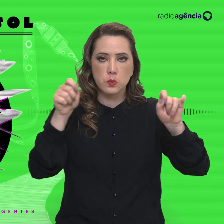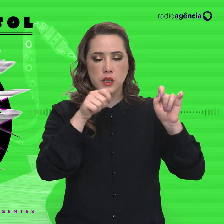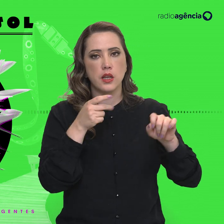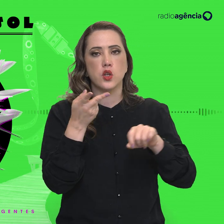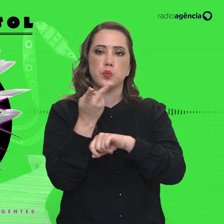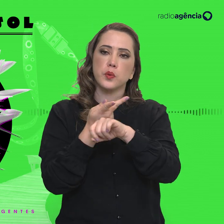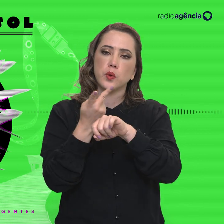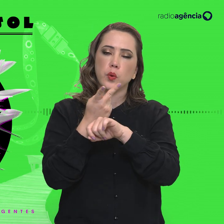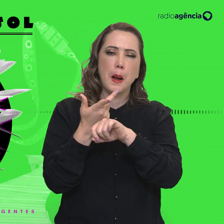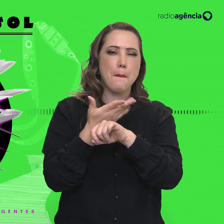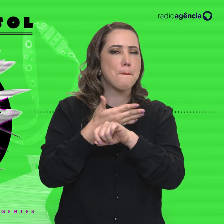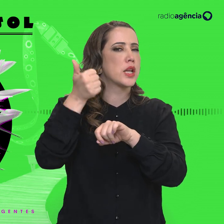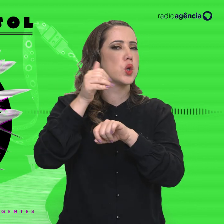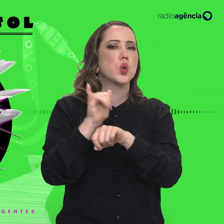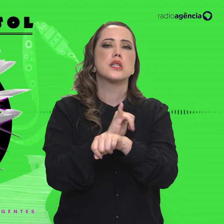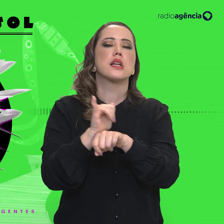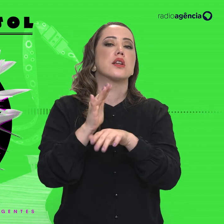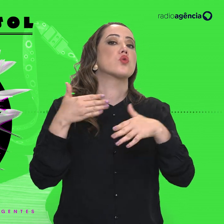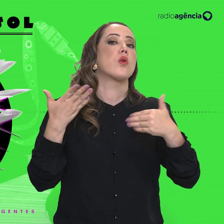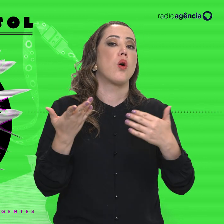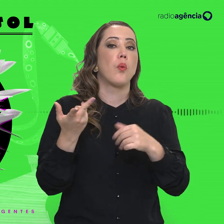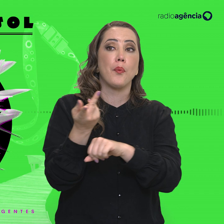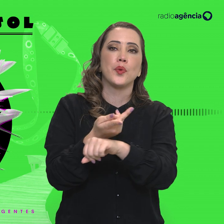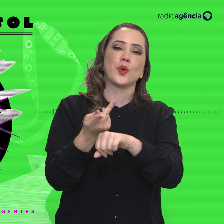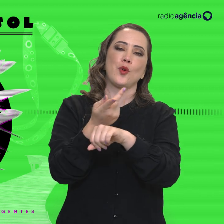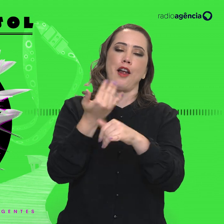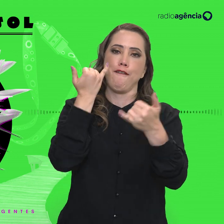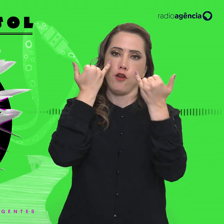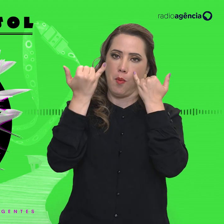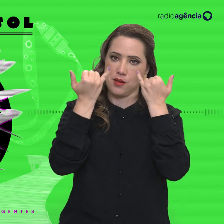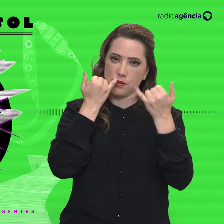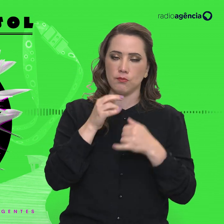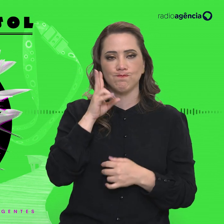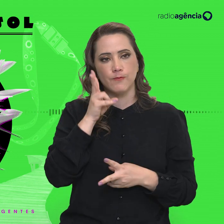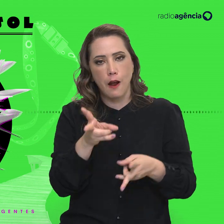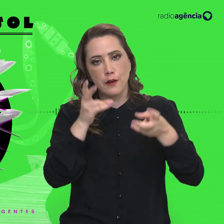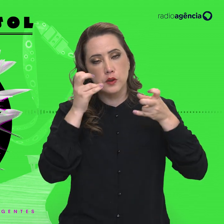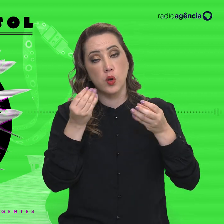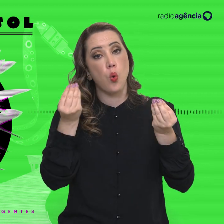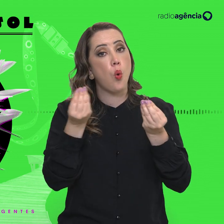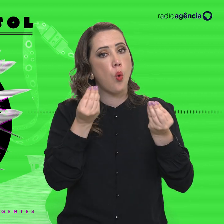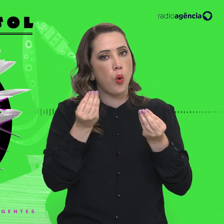Assim, você passa a encontrar várias dicas de como lidar com o diferente. [trilha que marca mudança de bloco] 🎶